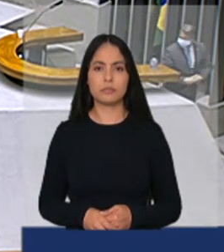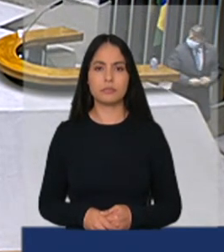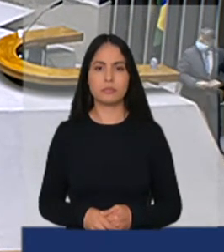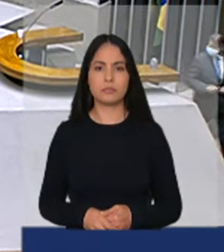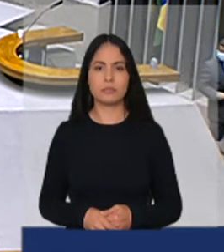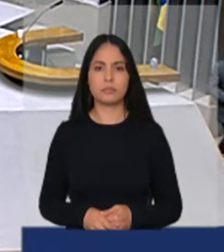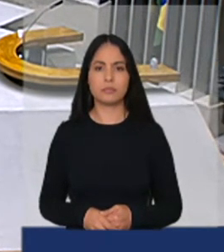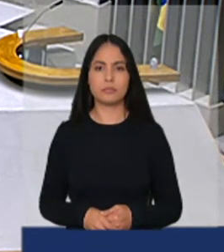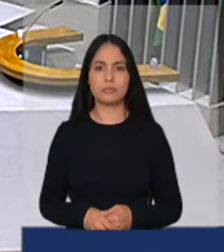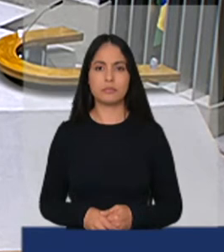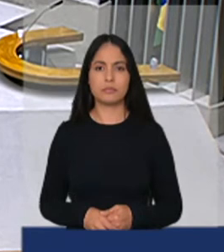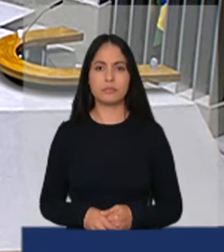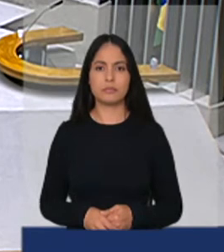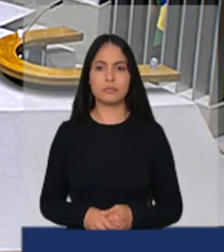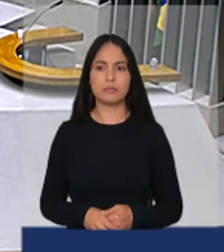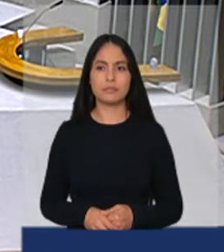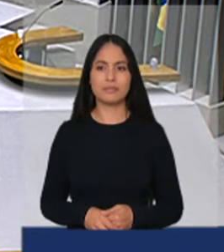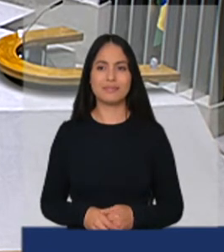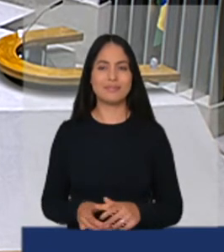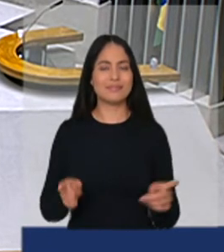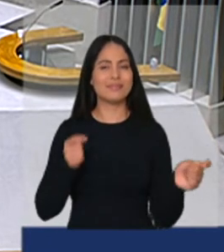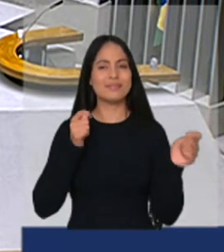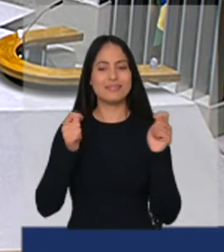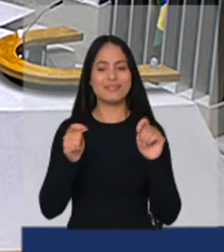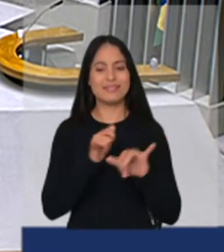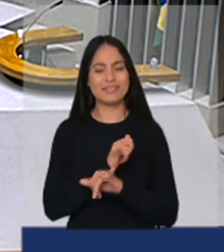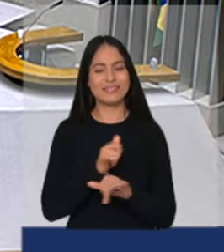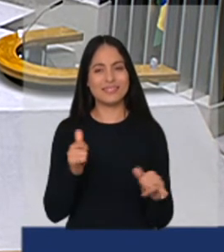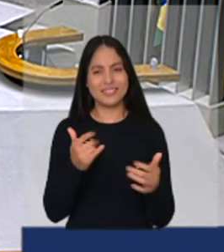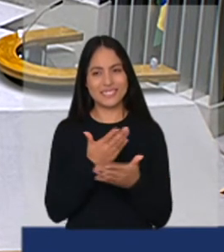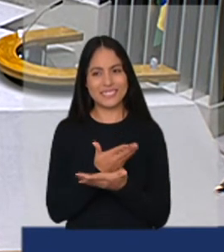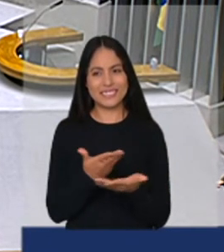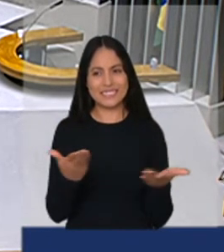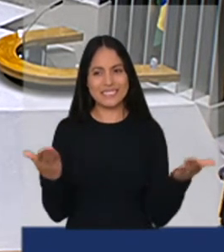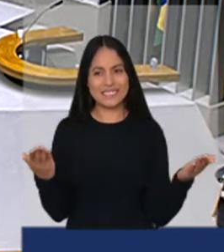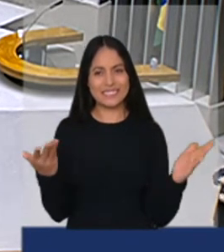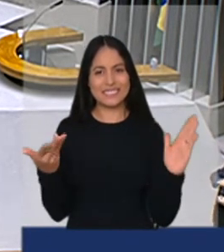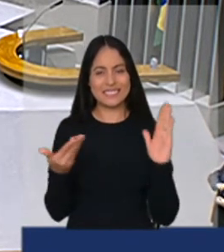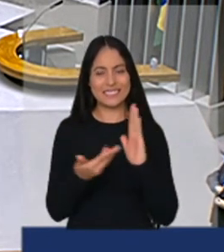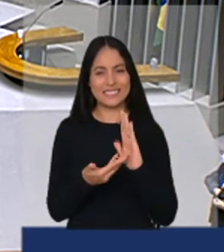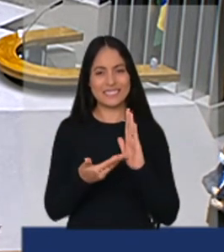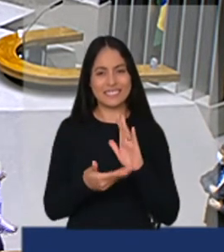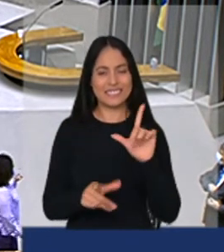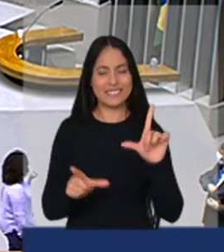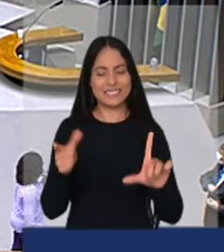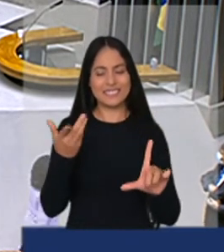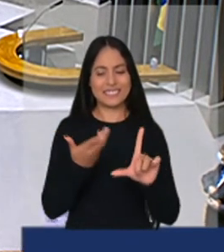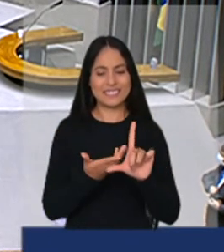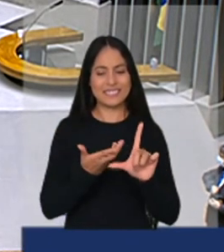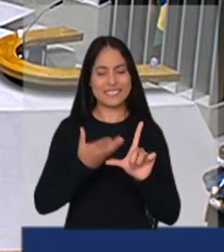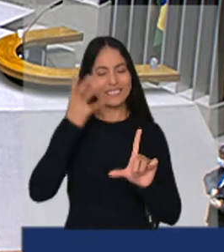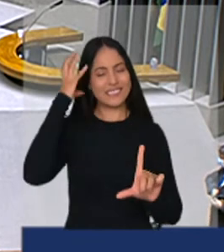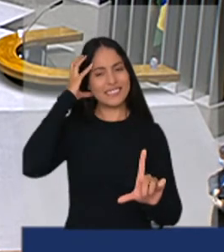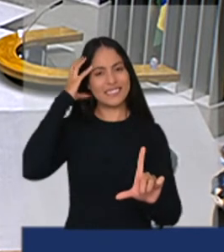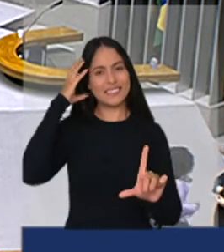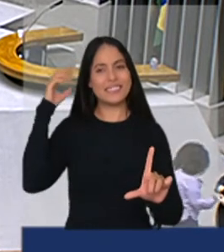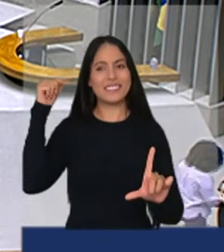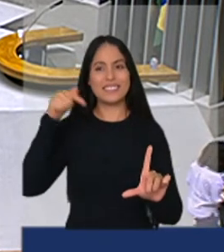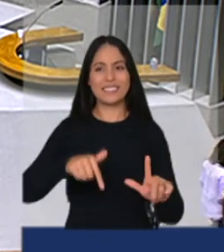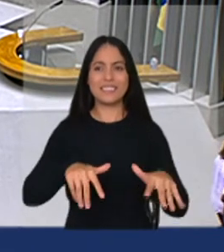DEPUTADA PERPÉTUA ALMEIDA DO ACRE. [DEPUTADA]: SENHOR PRESIDENTE, SENHORES PARLAMENTARES, POPULAÇÃO QUE NOS ESCUTA, AS URNAS ELETRÔNICAS NO BRASIL EXISTEM